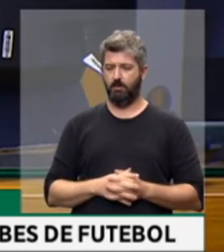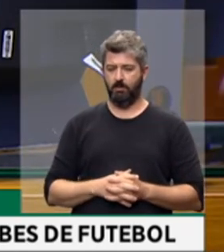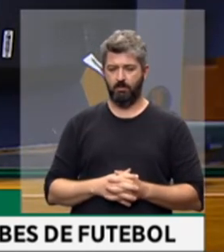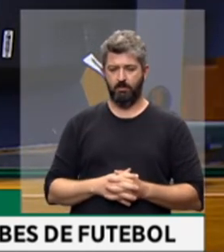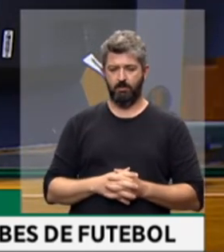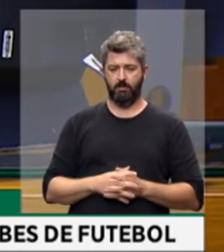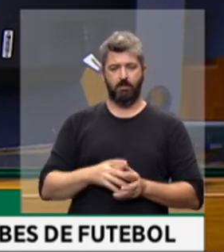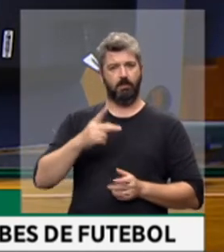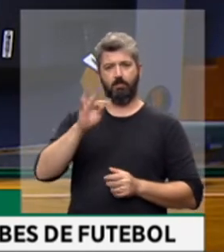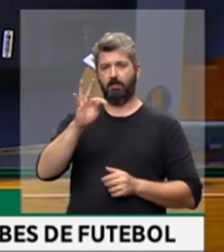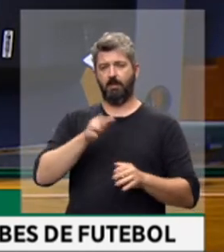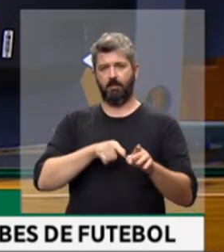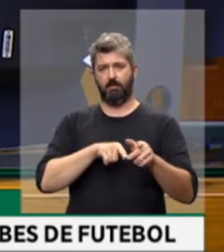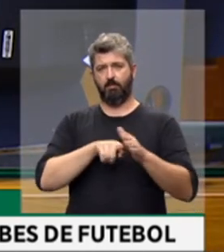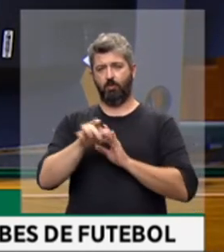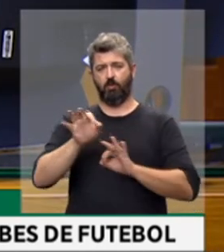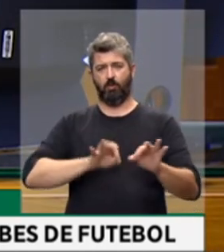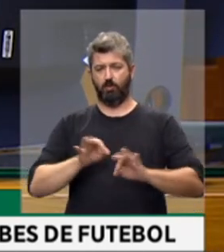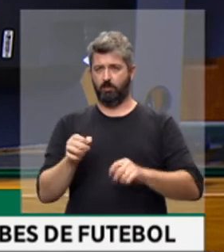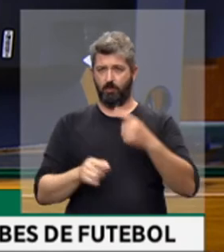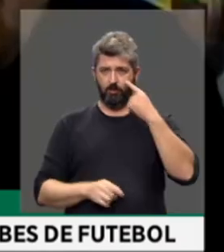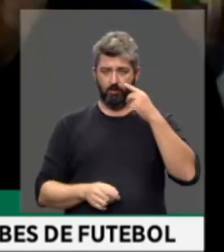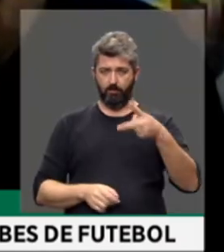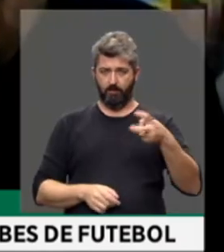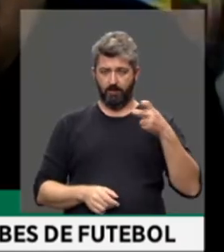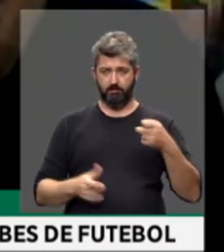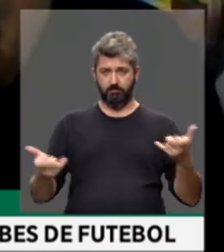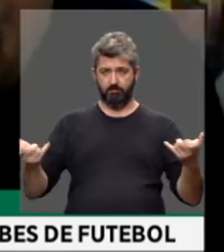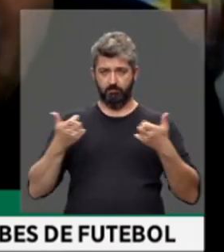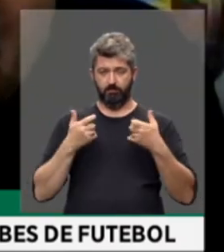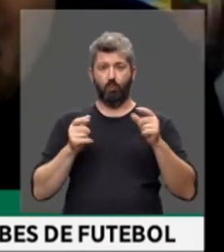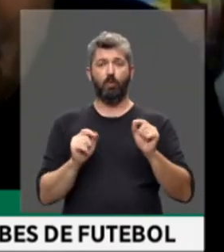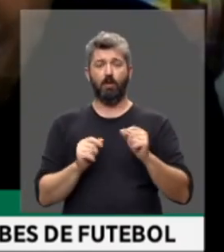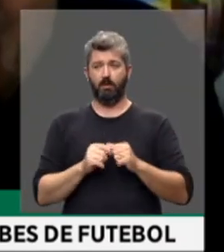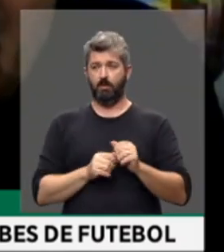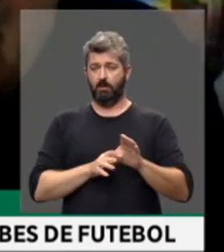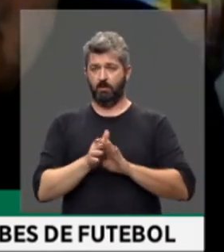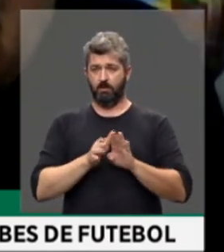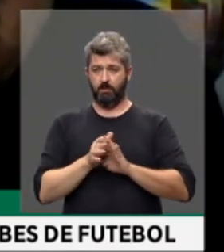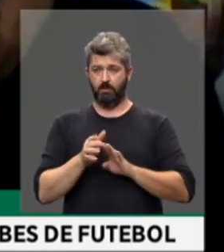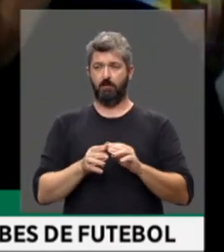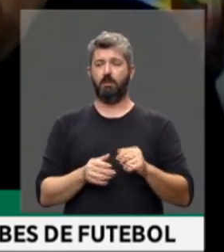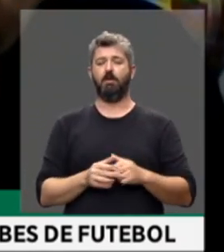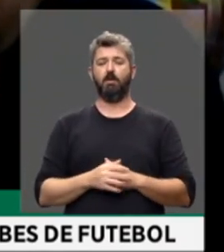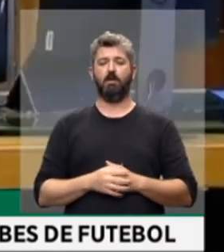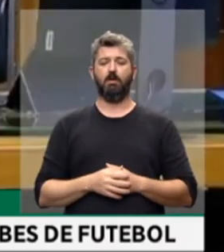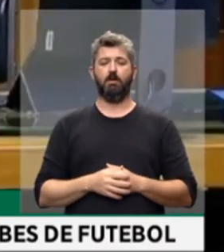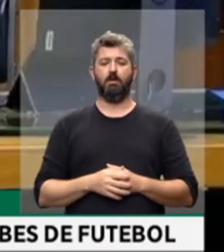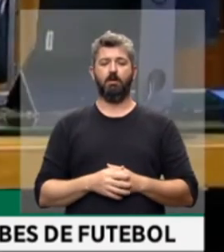ESSA É A POSIÇÃO DO PARTIDO LIBERAL EM RELAÇÃO A ESSE PROJETO. -- [PRESIDENTE]: OBRIGADO DEPUTADO GIOVANNI. -- [DEPUTADO]: PRESIDENTE PELA LIDERANÇA DO GOVERNO, EU QUERO FAZER UM